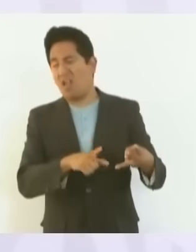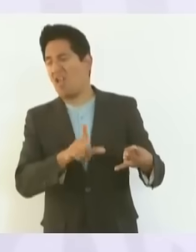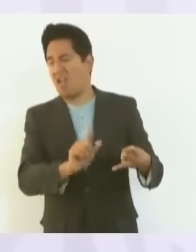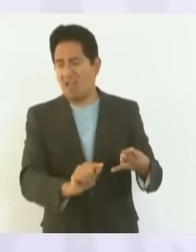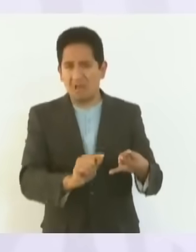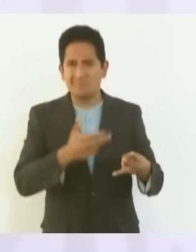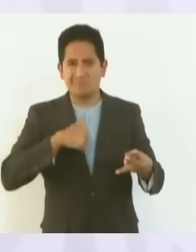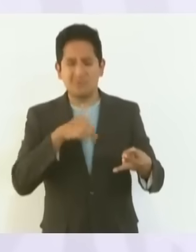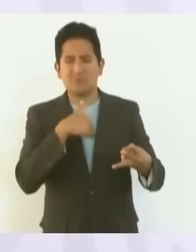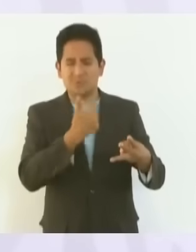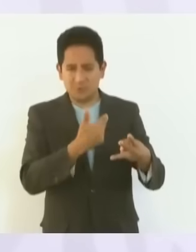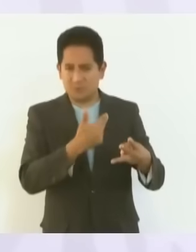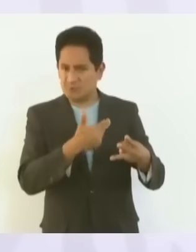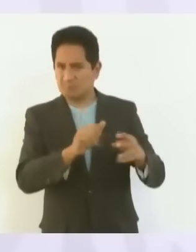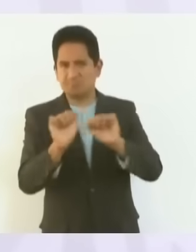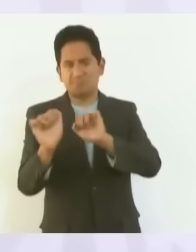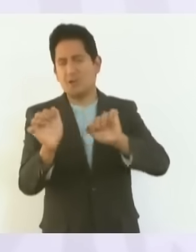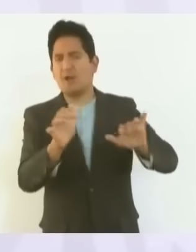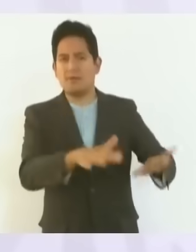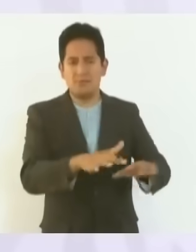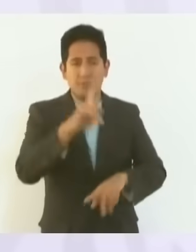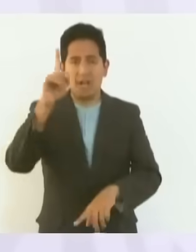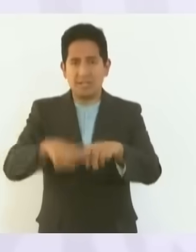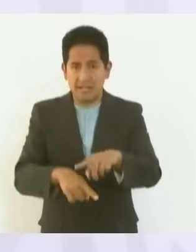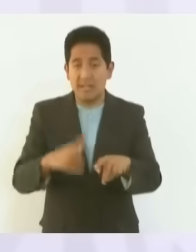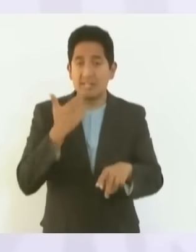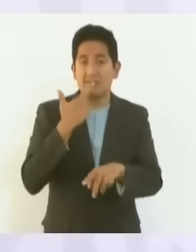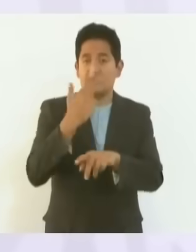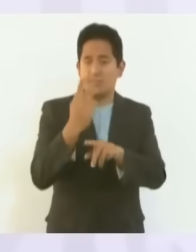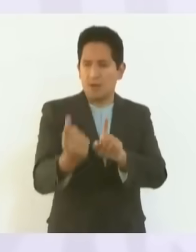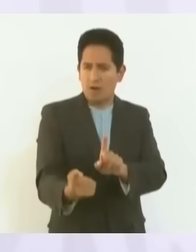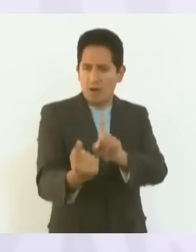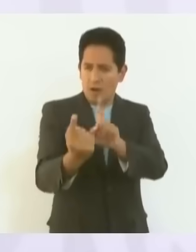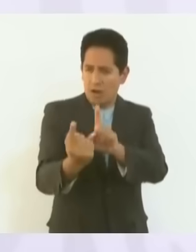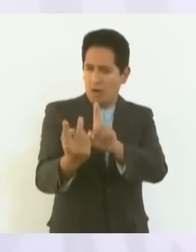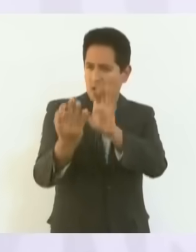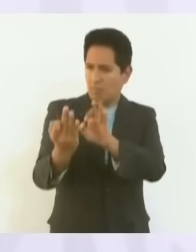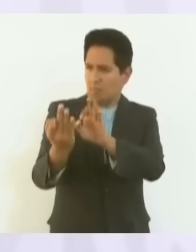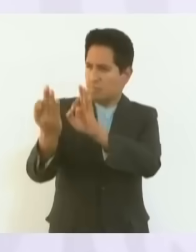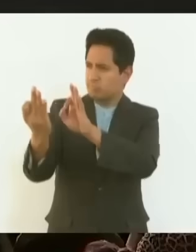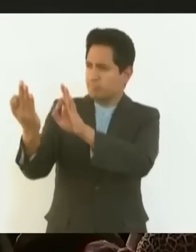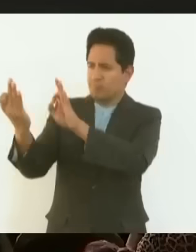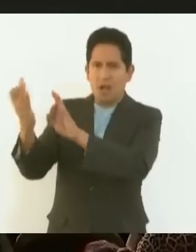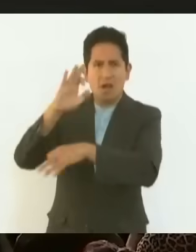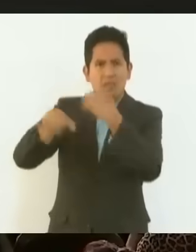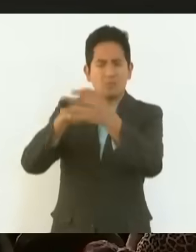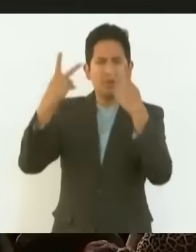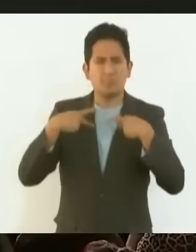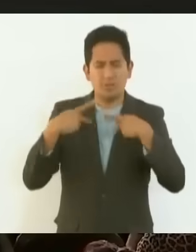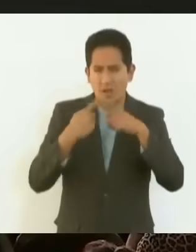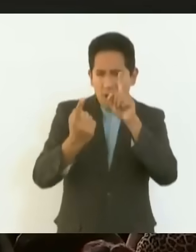al otro y ver a un ser humano, no a un enemigo o un adversario. Es creer que el amor tiene más